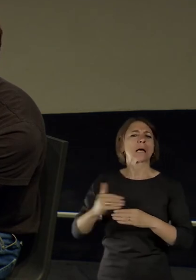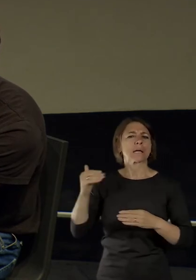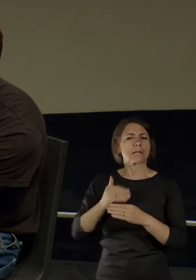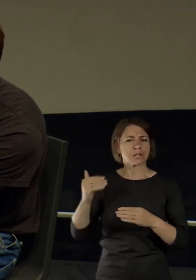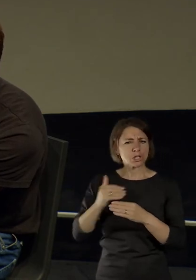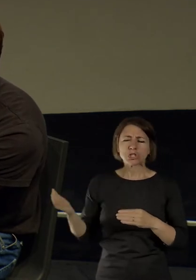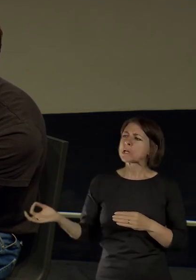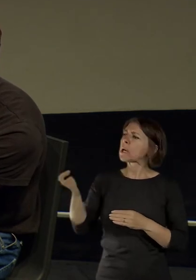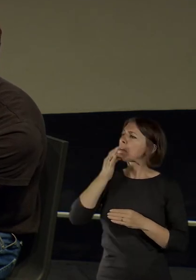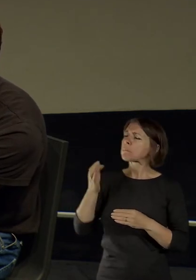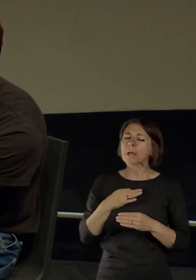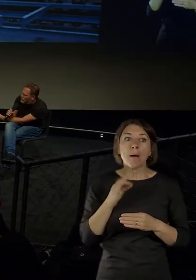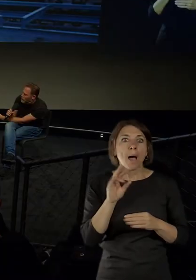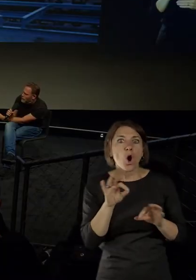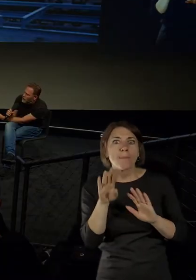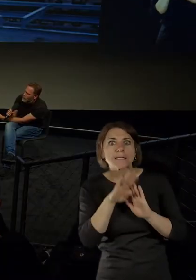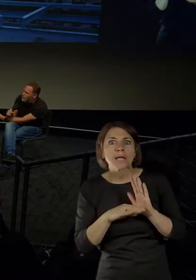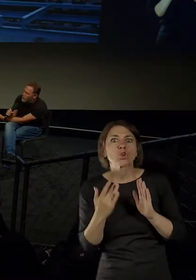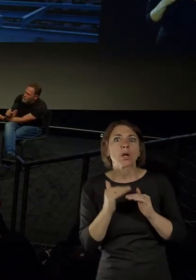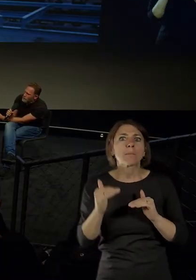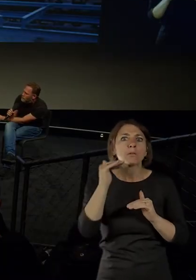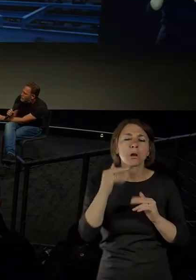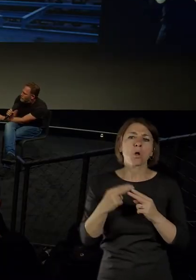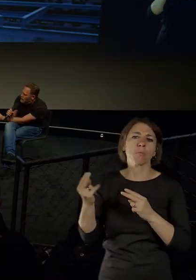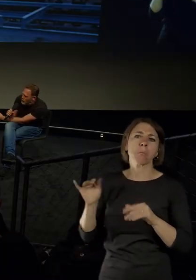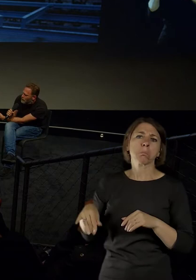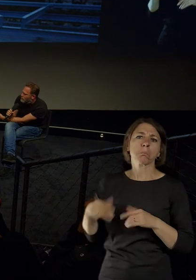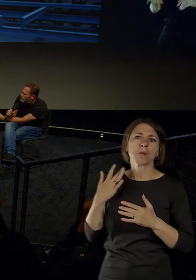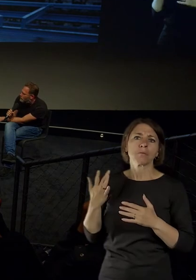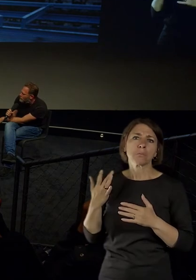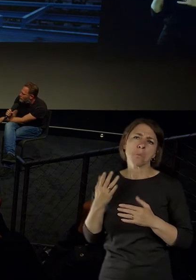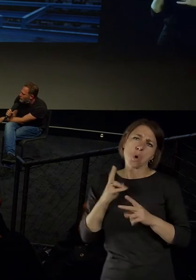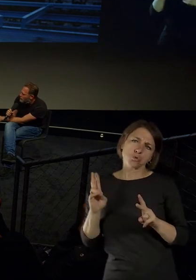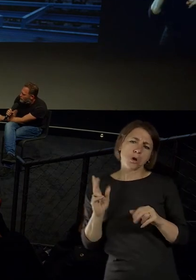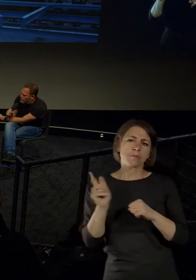kolik pater tam může být. A já říkám: "No nevím. Tak 12.